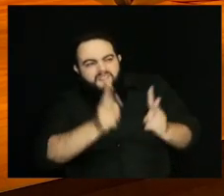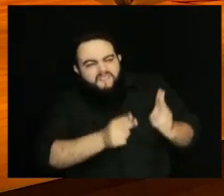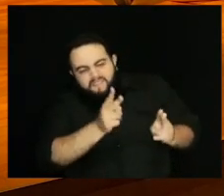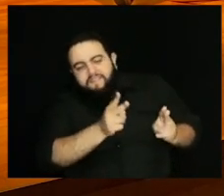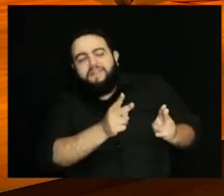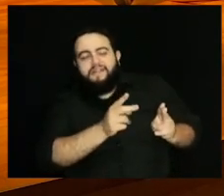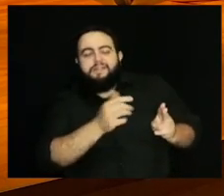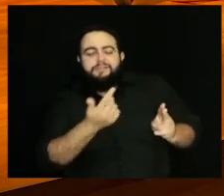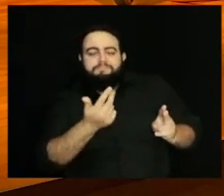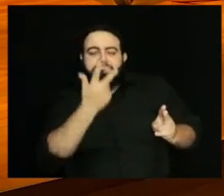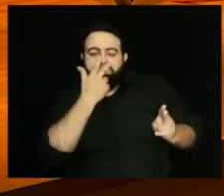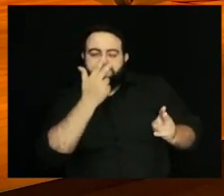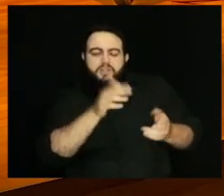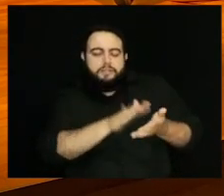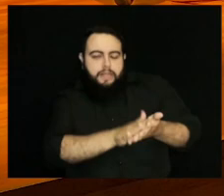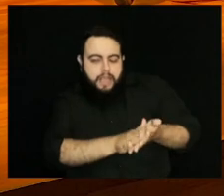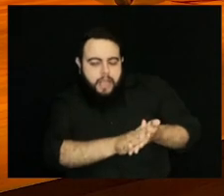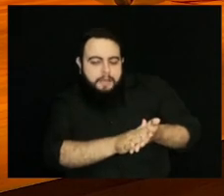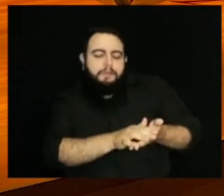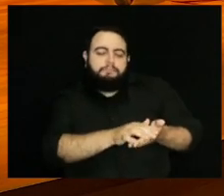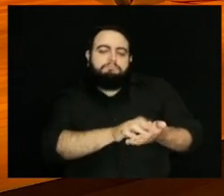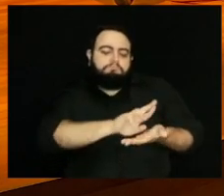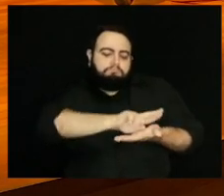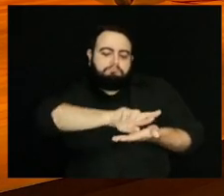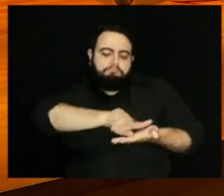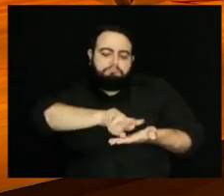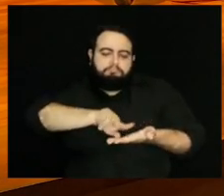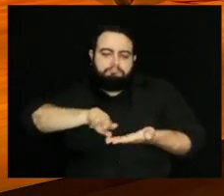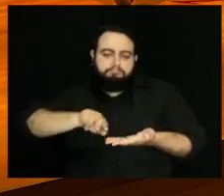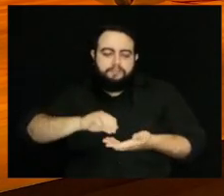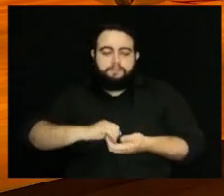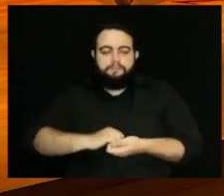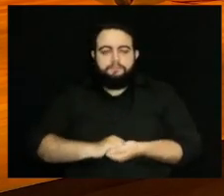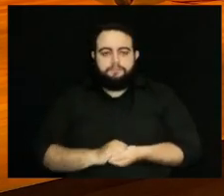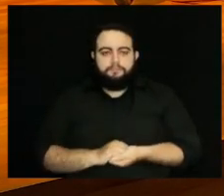isso aqui, toca esse acorde depois toca o outro, depois toca o outro e depois toca o outro, aí